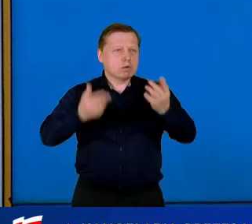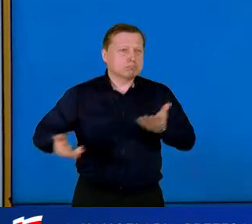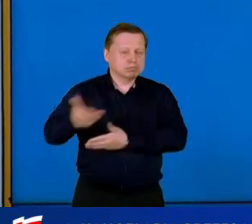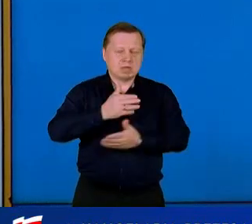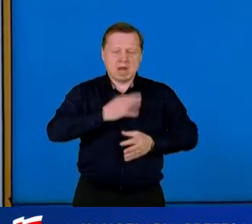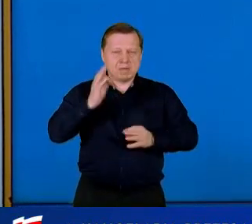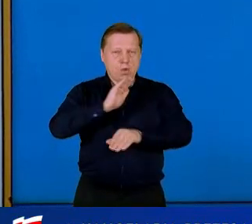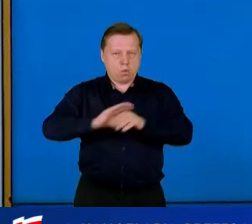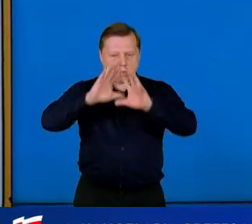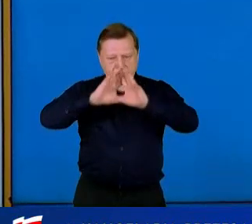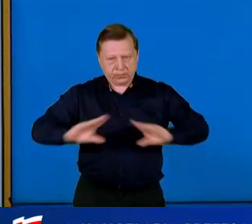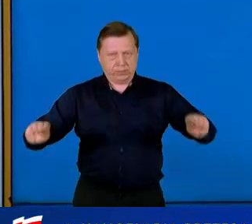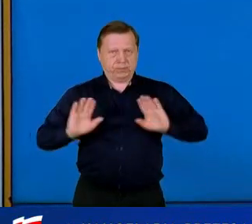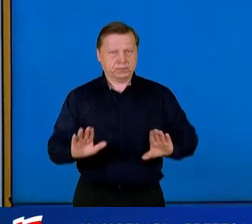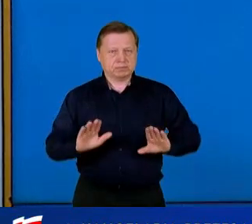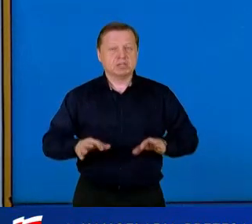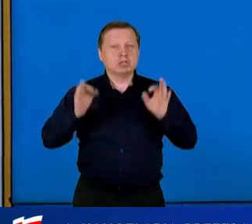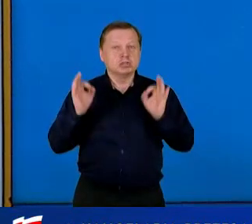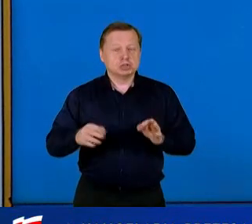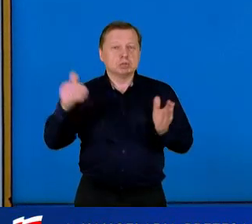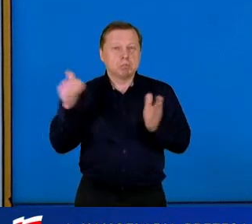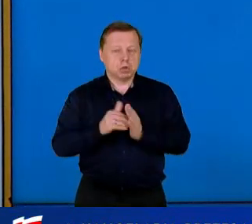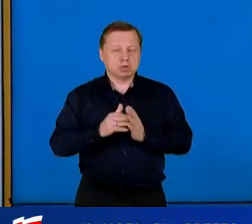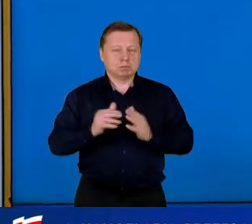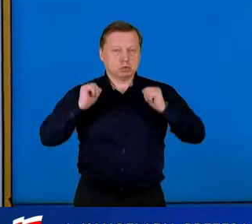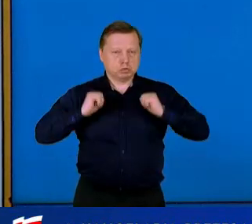Dziś potrzebujemy przede wszystkim namysłu i szacunku.